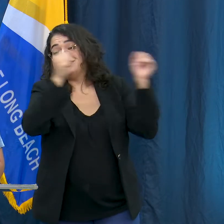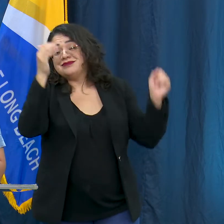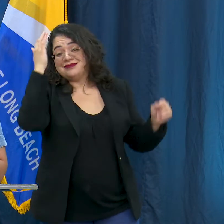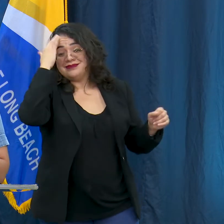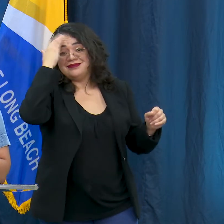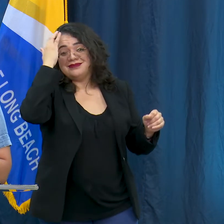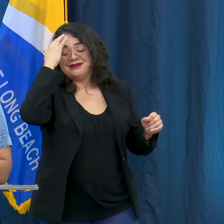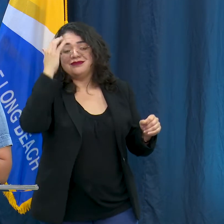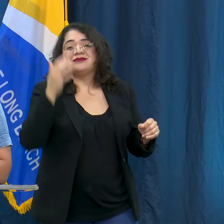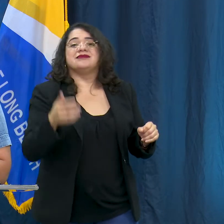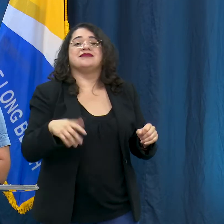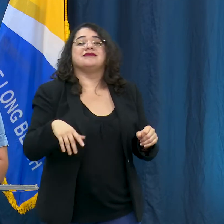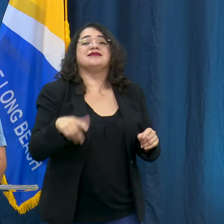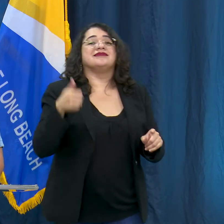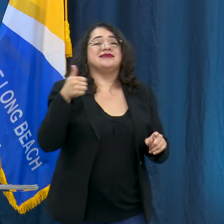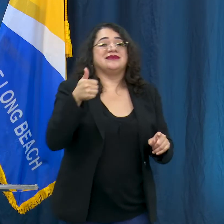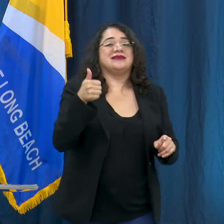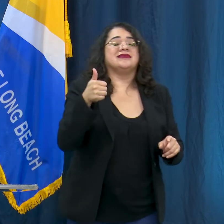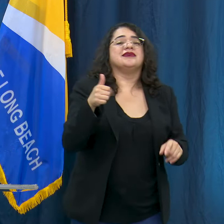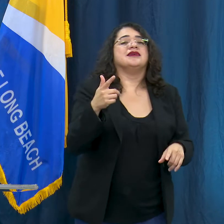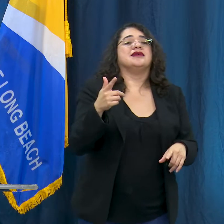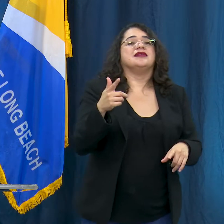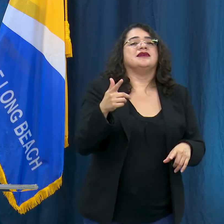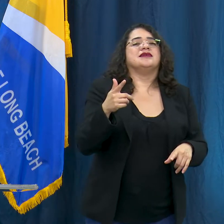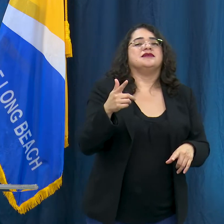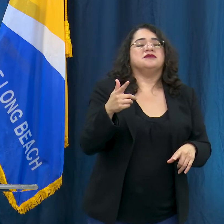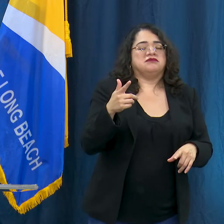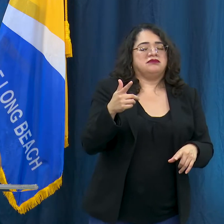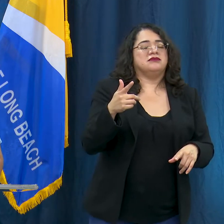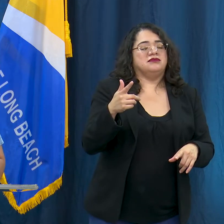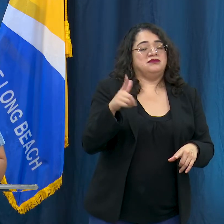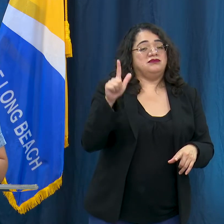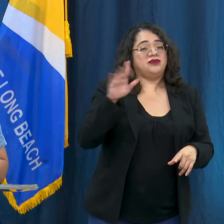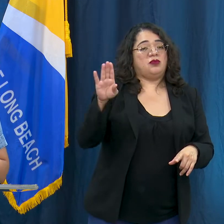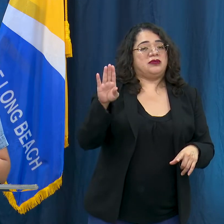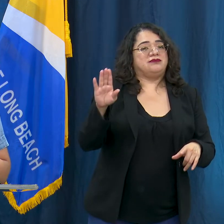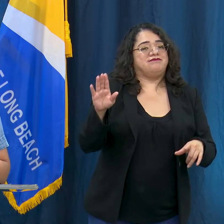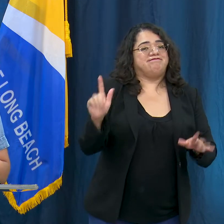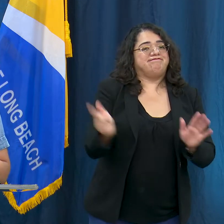son fuegos artificiales recuerden que NOS you dad in Long Beach es ilegal